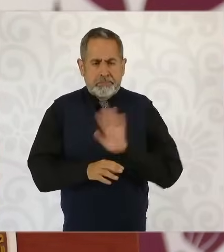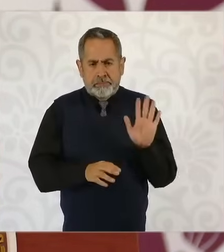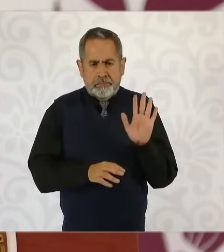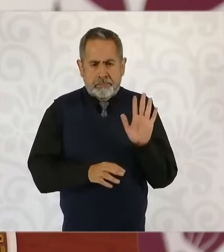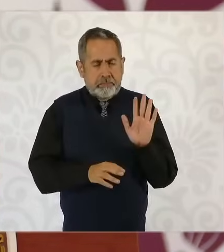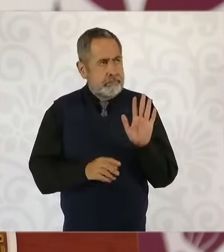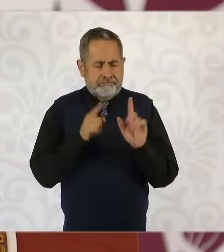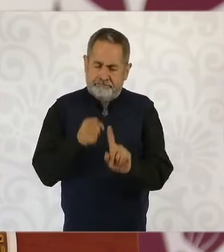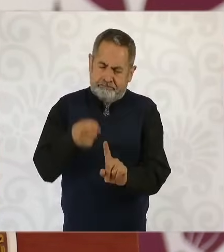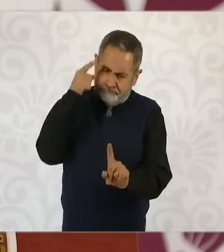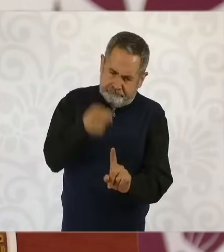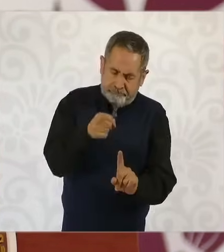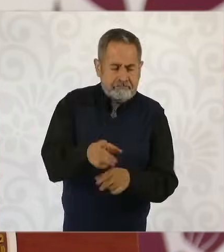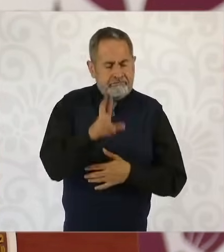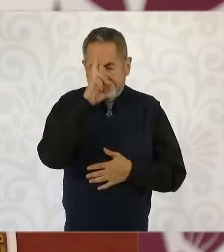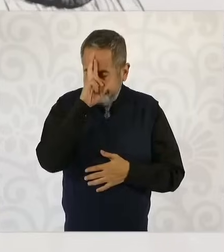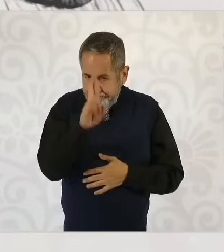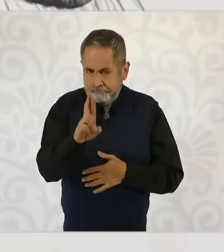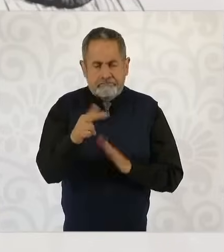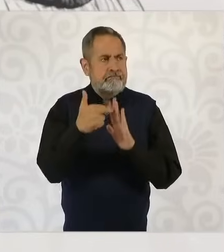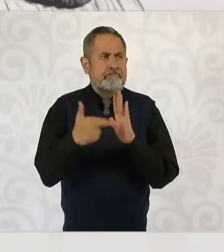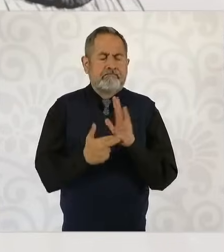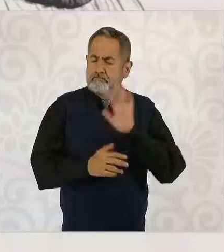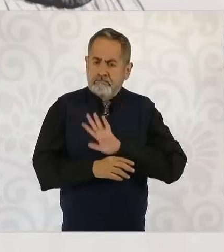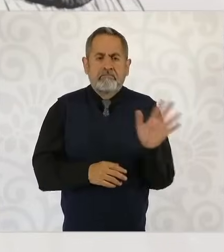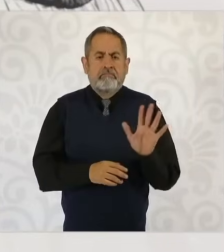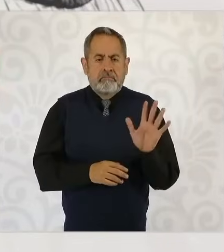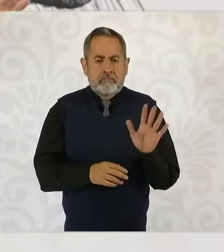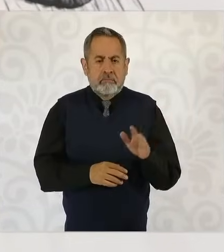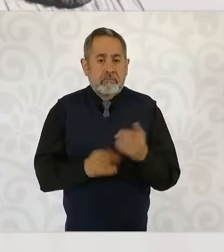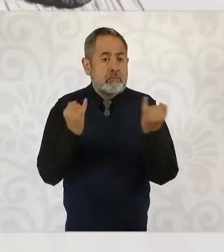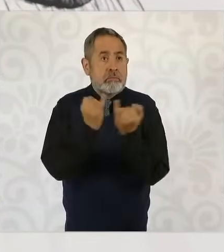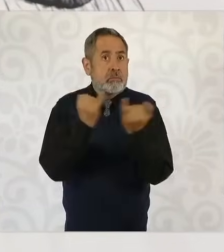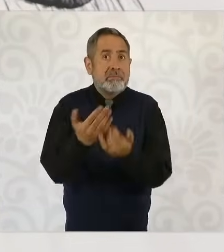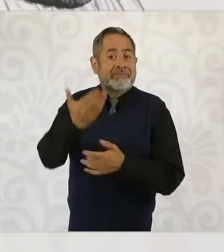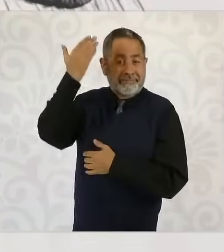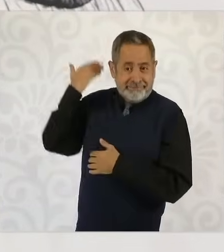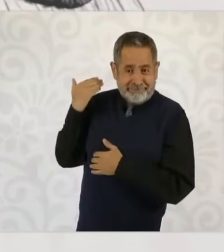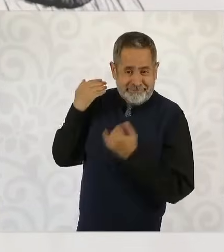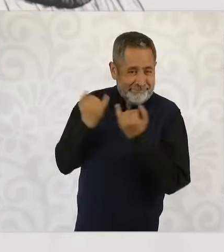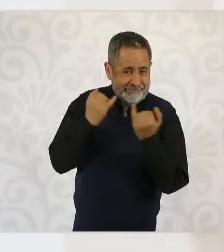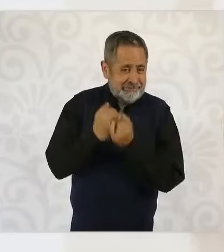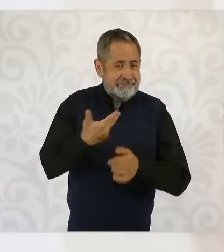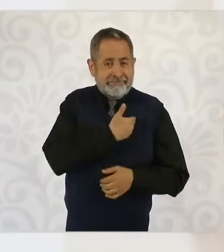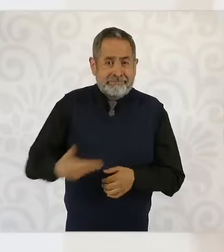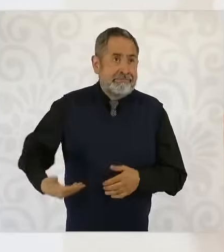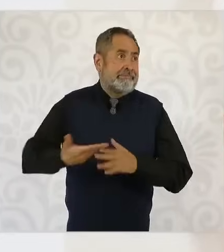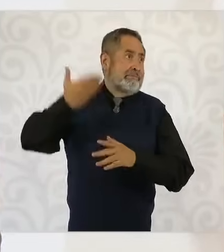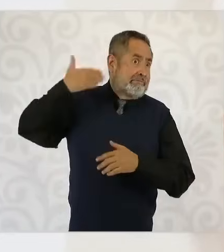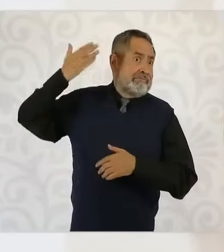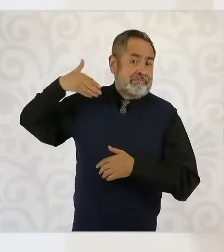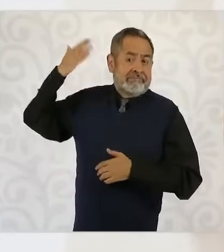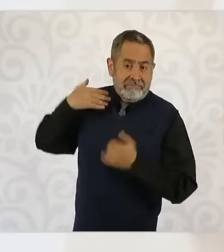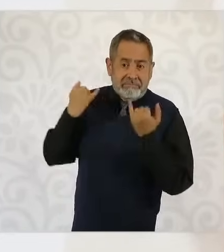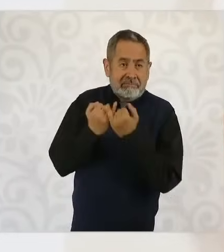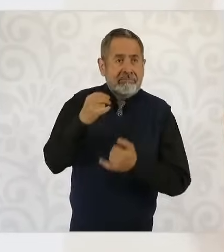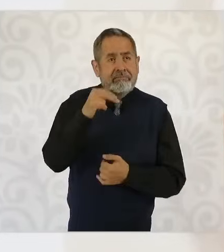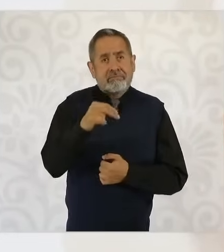el respeto o sea no somos lo mismo que los gobiernos neoliberales ni lo vamos a hacer